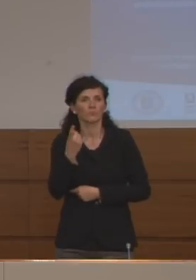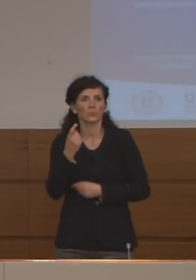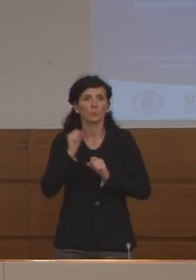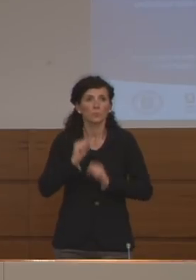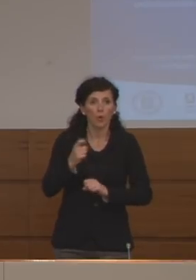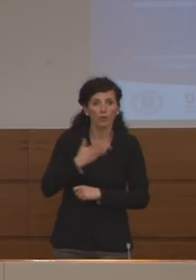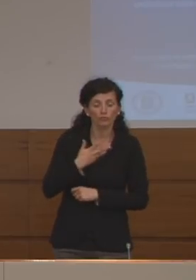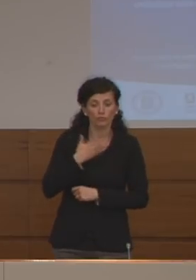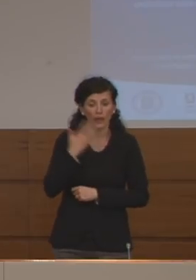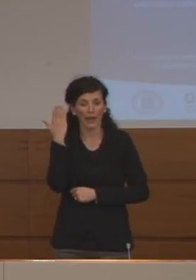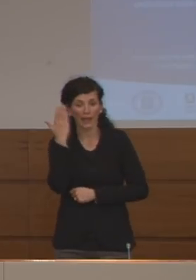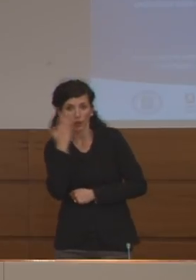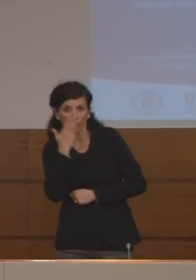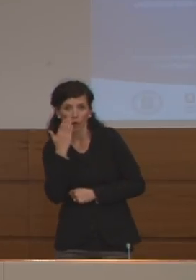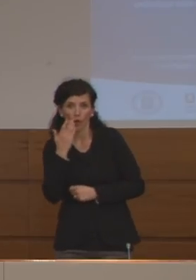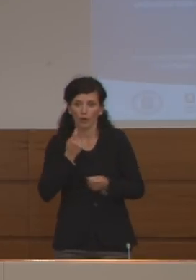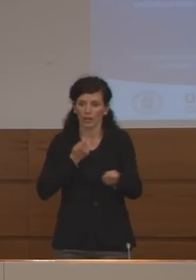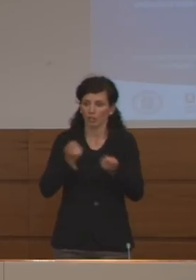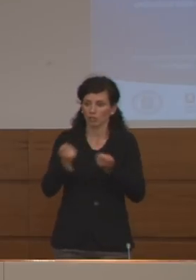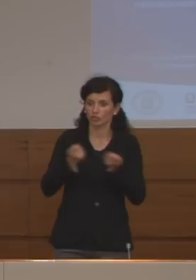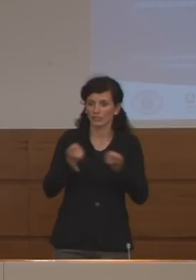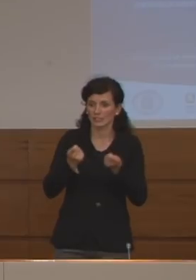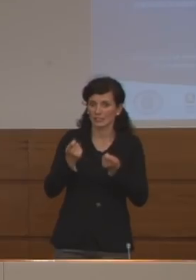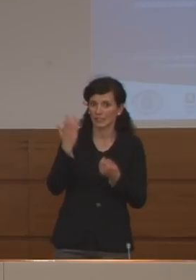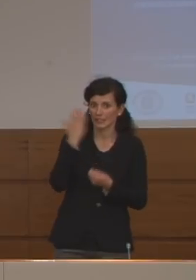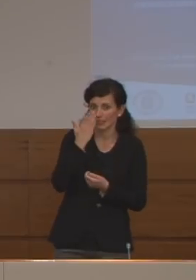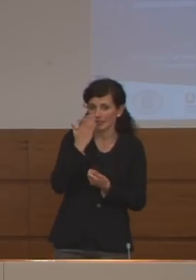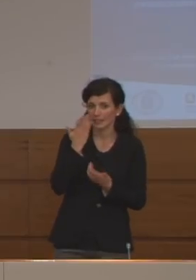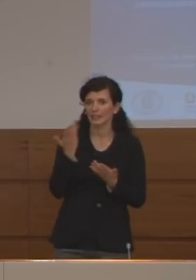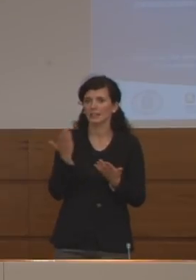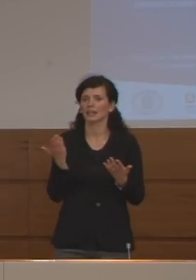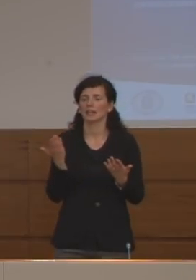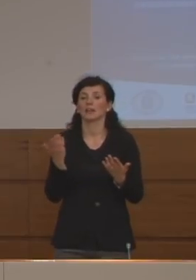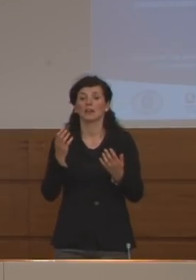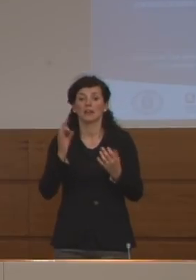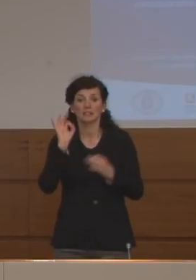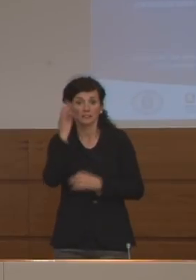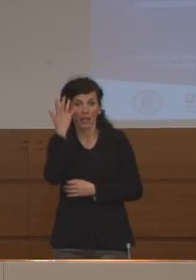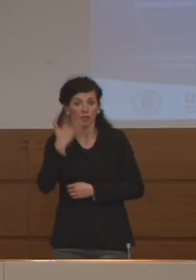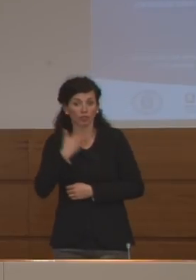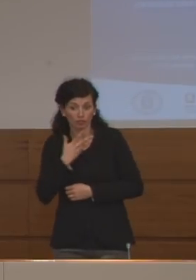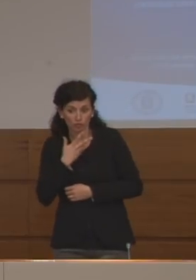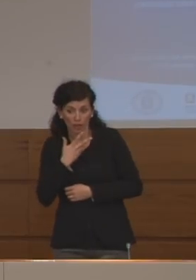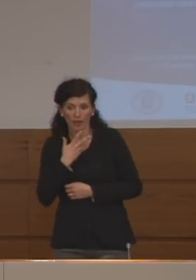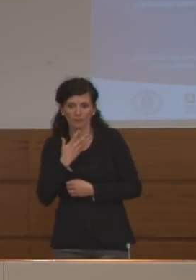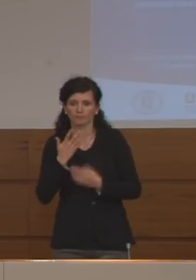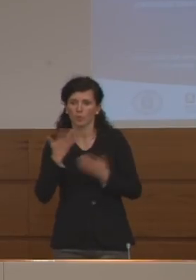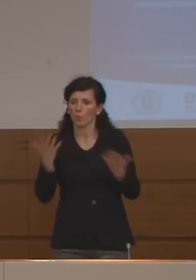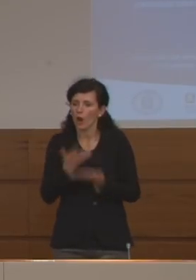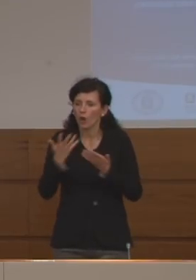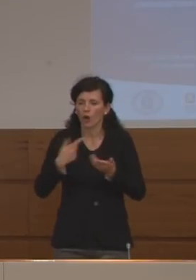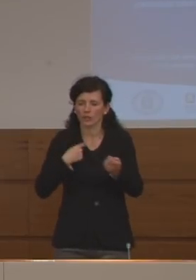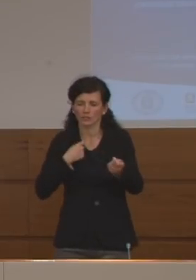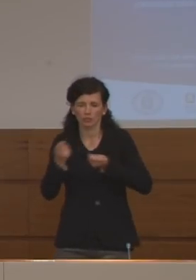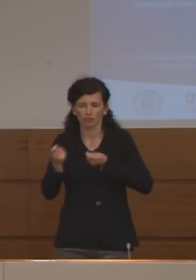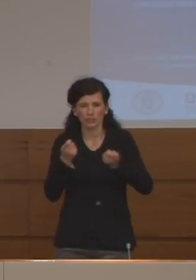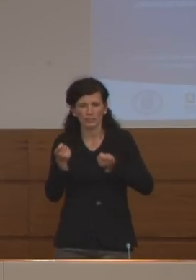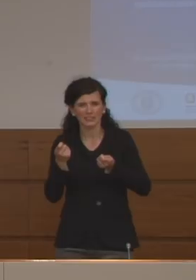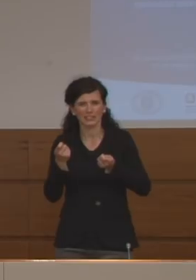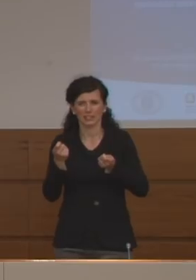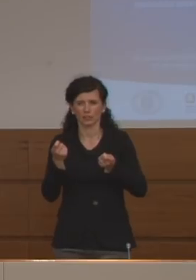maniera sub ottimale, se qualcosa è perfettibile lo andremo sicuramente a